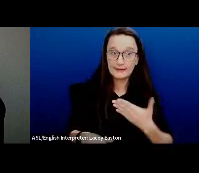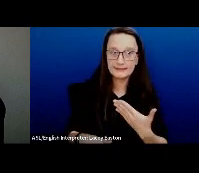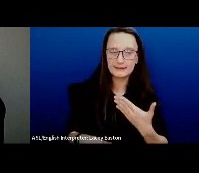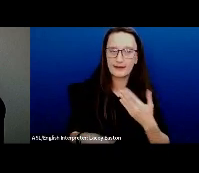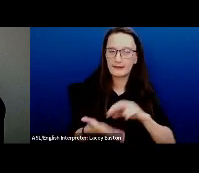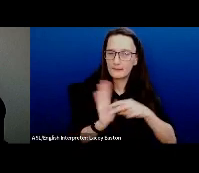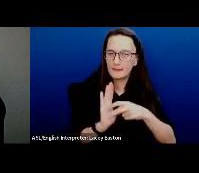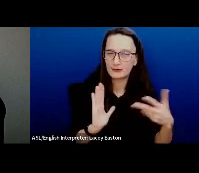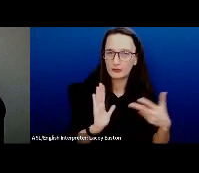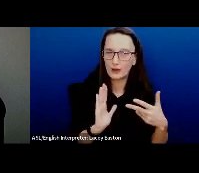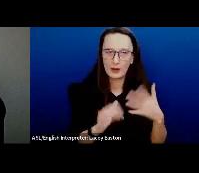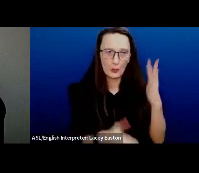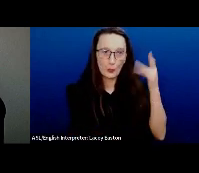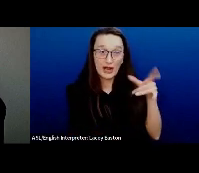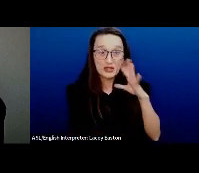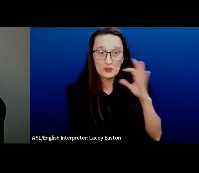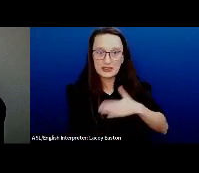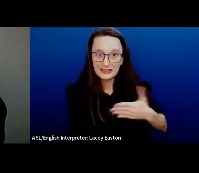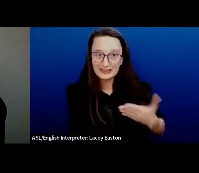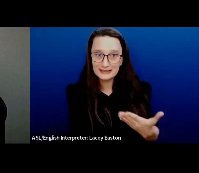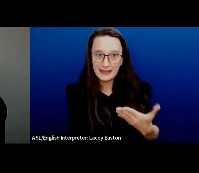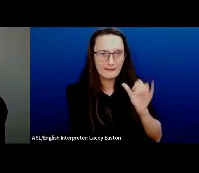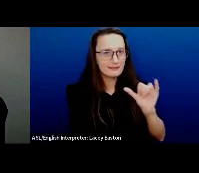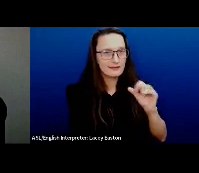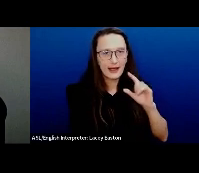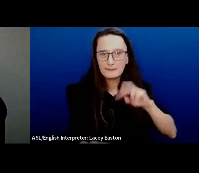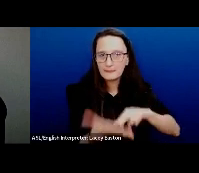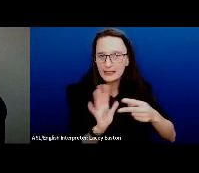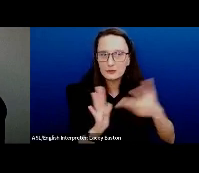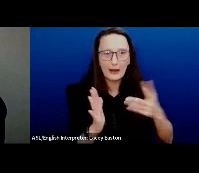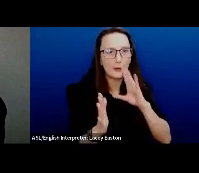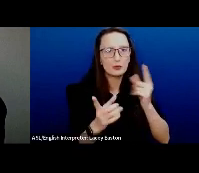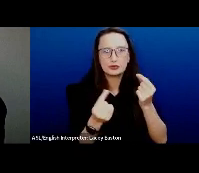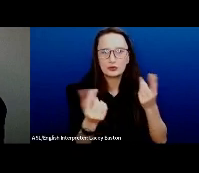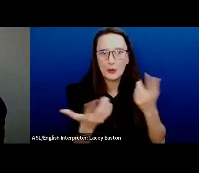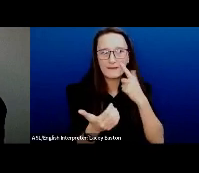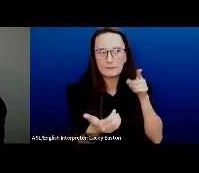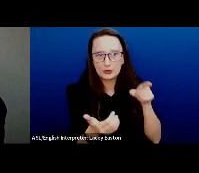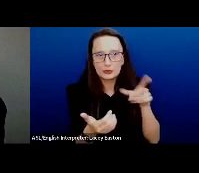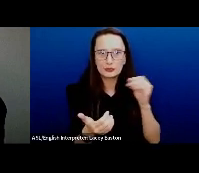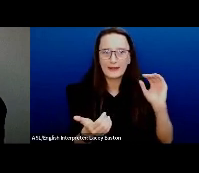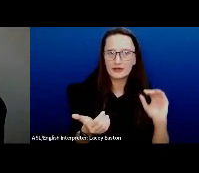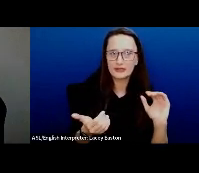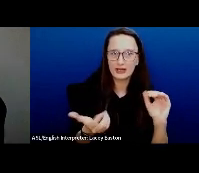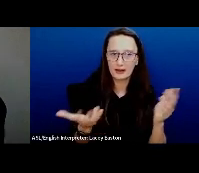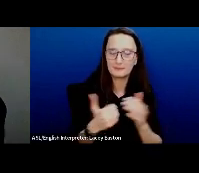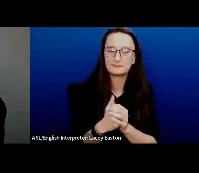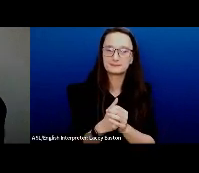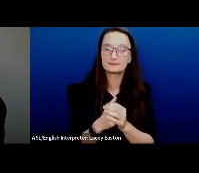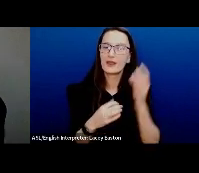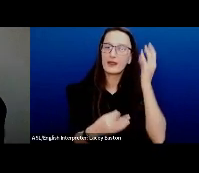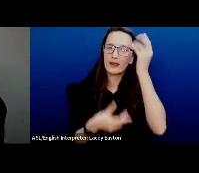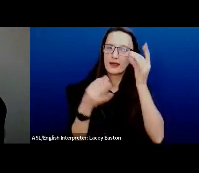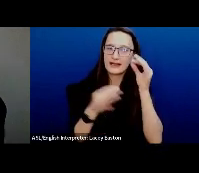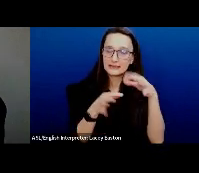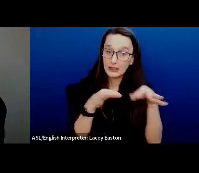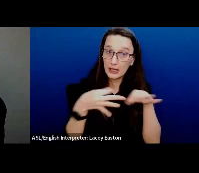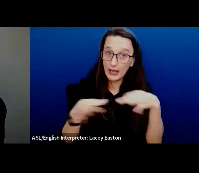a esto y qué hace para mí o para mi hijo? considerar explicaciones en una variedad de métodos